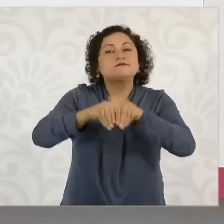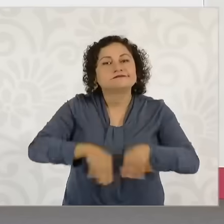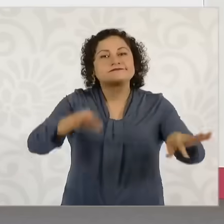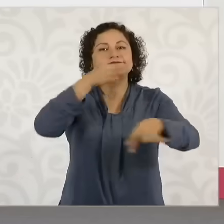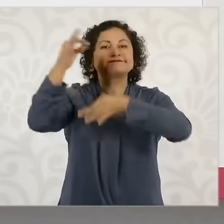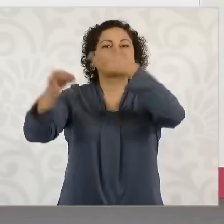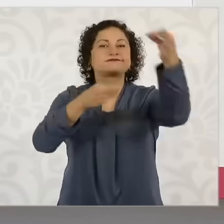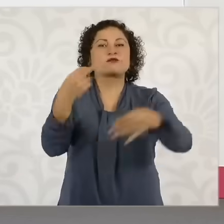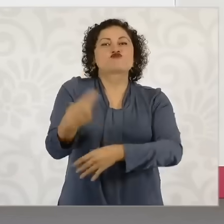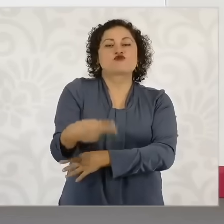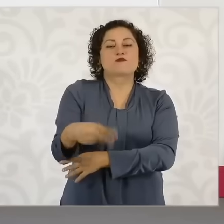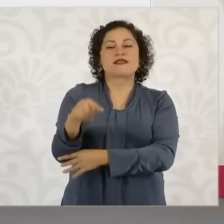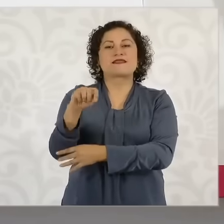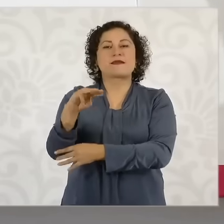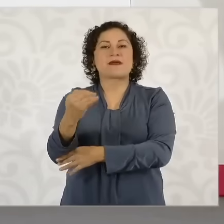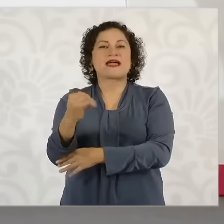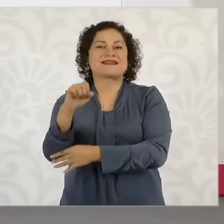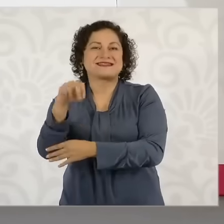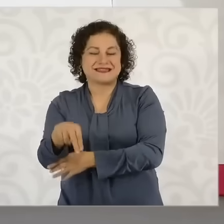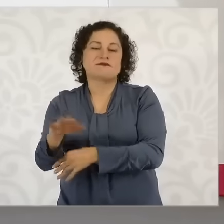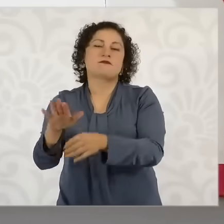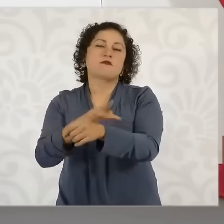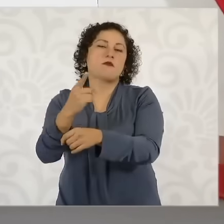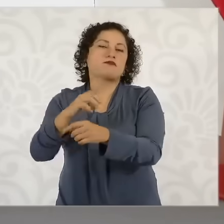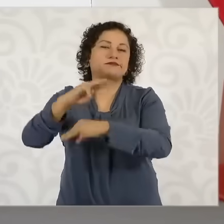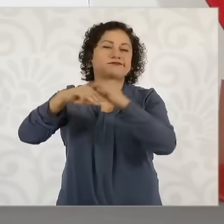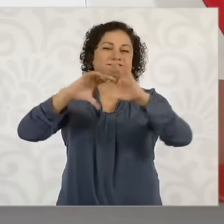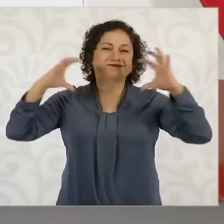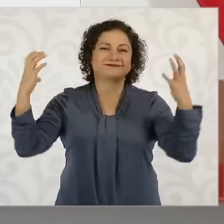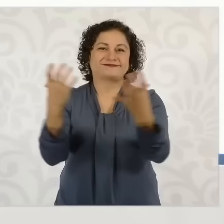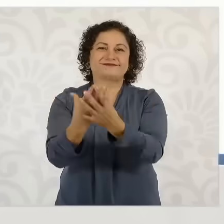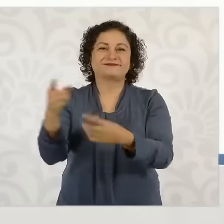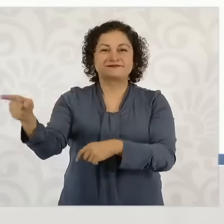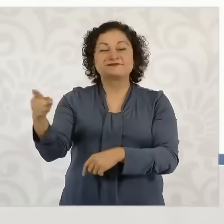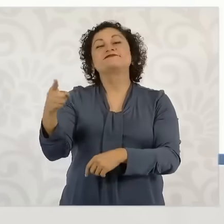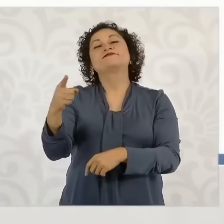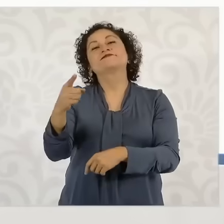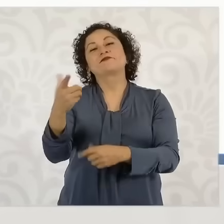es nuestra mascota insignia y ha estado viajando y tomándose fotografías a través de los embajadores